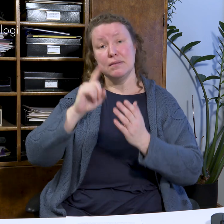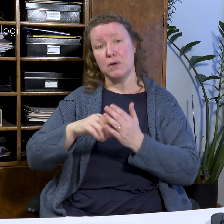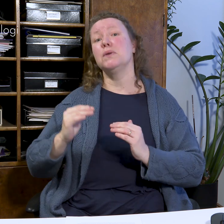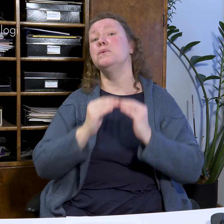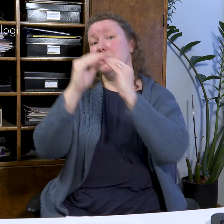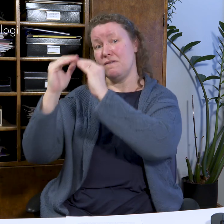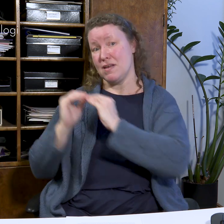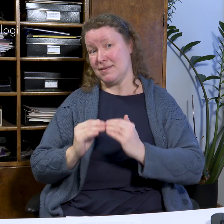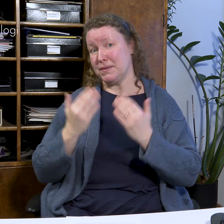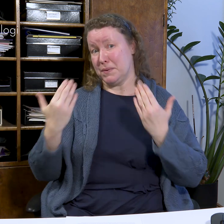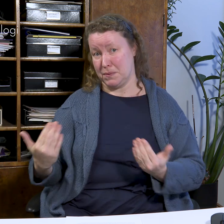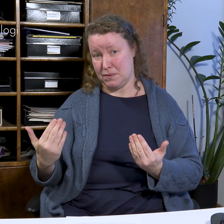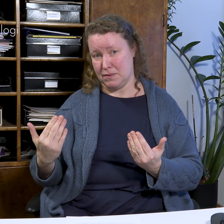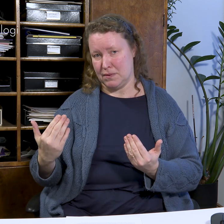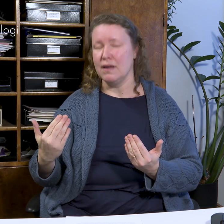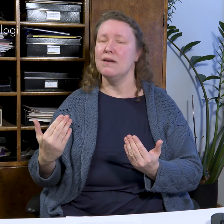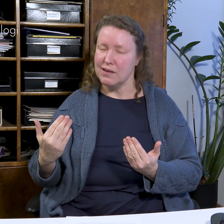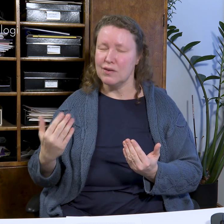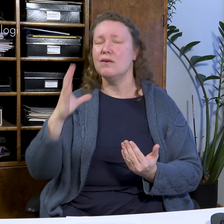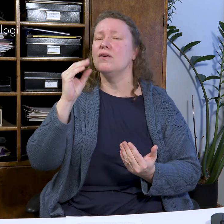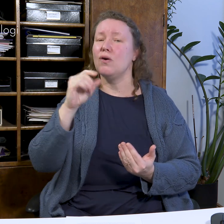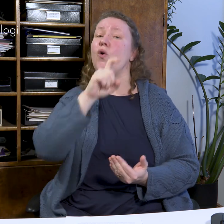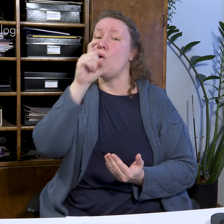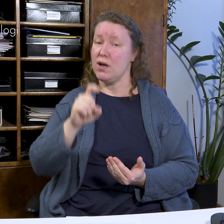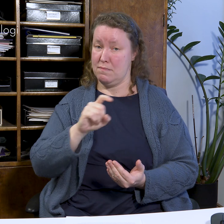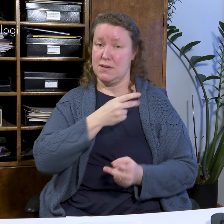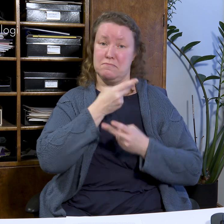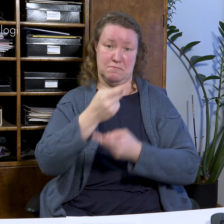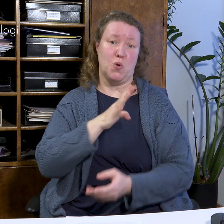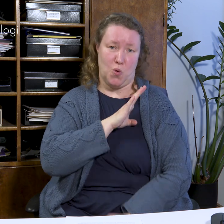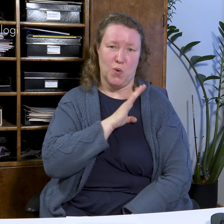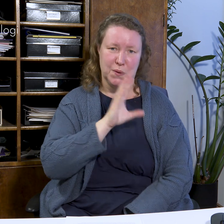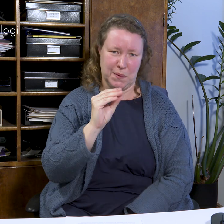sillä kaikkialla maassa saa palvelua samoilla ehdoilla. Ongelmia on silti yhä.